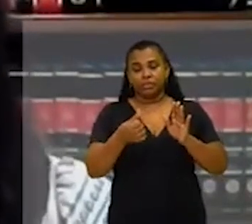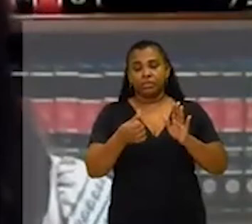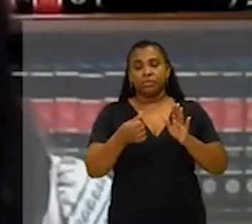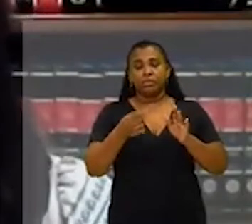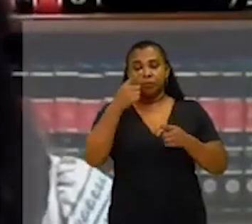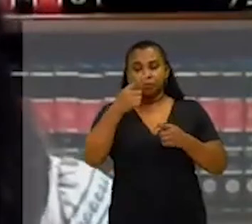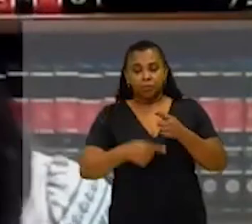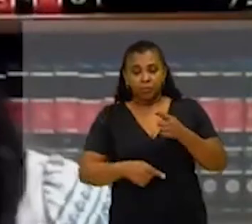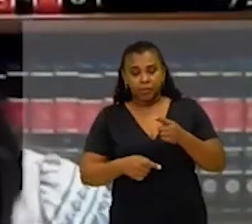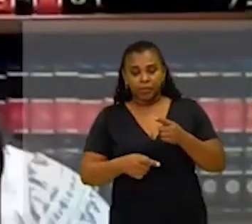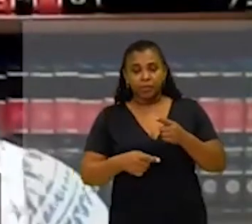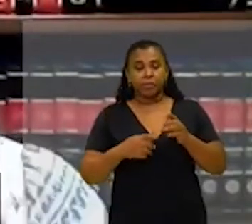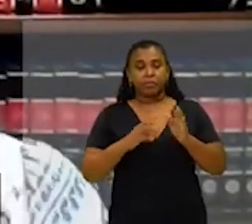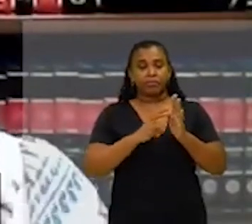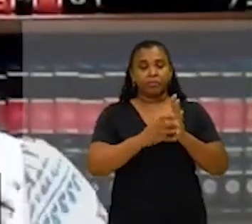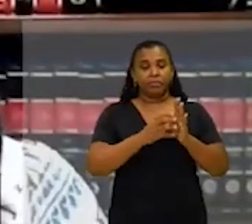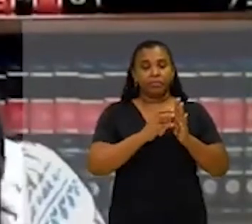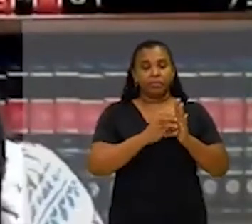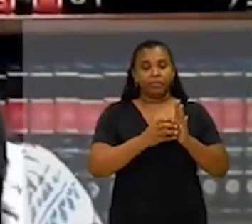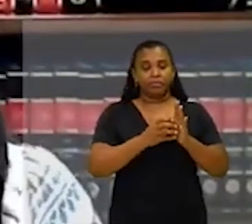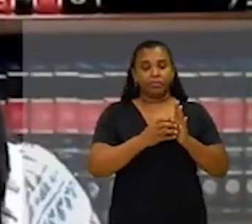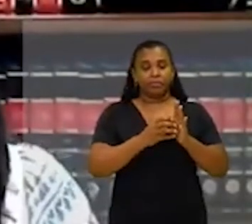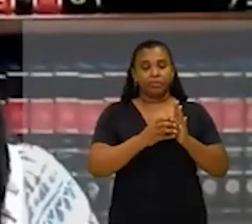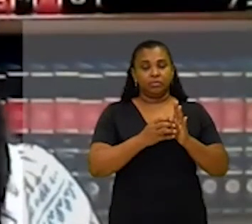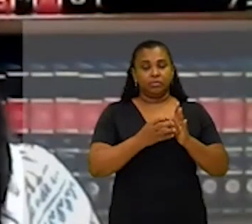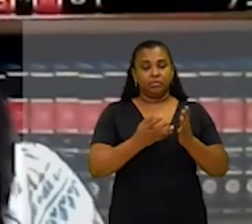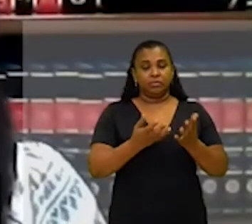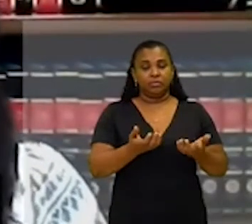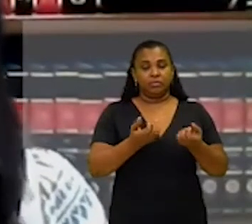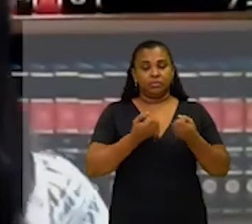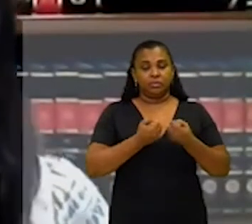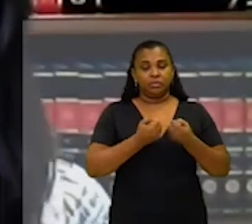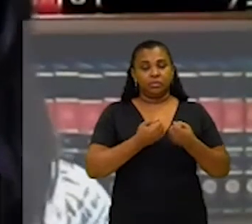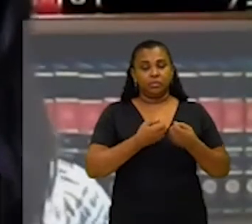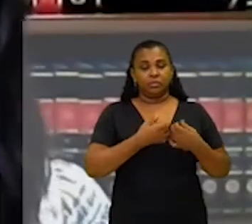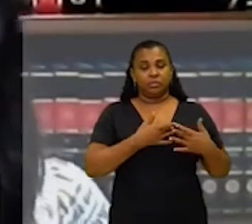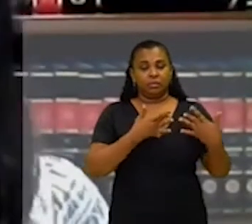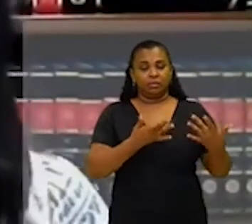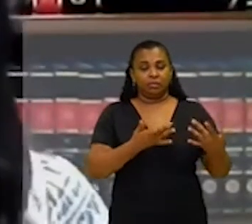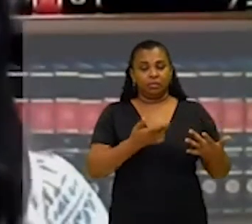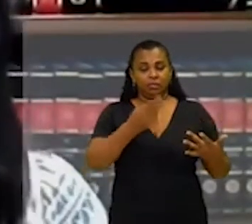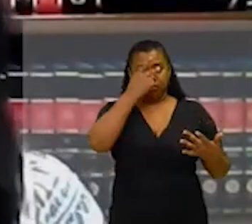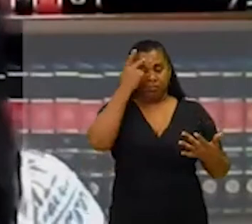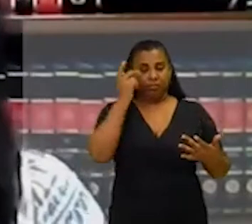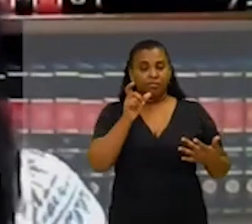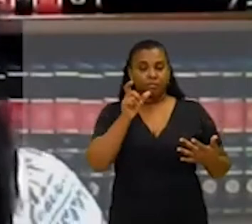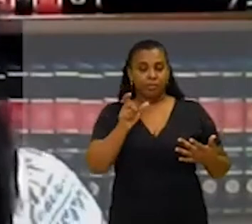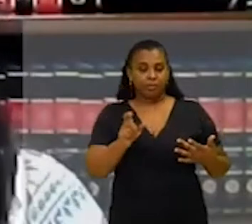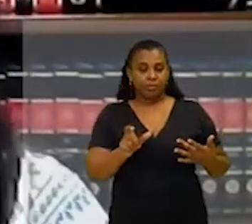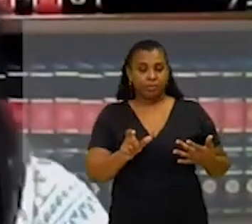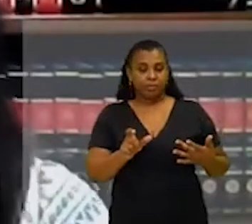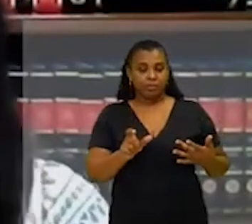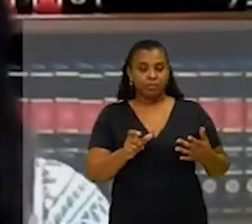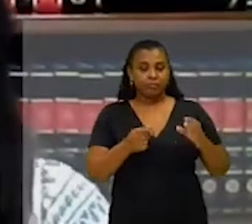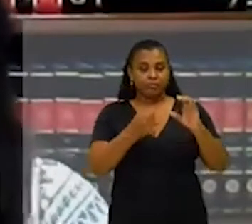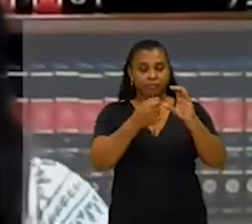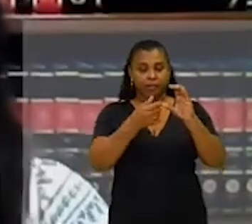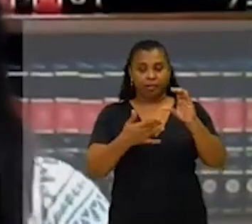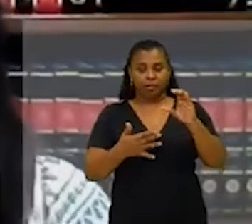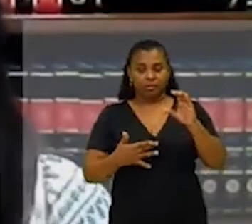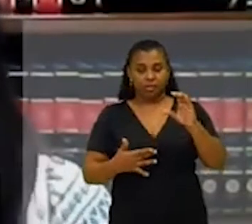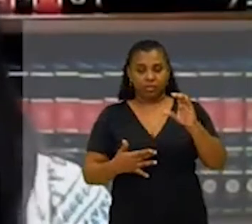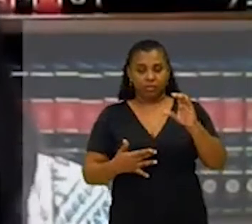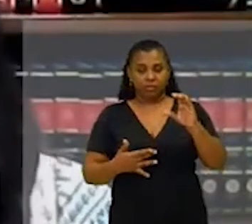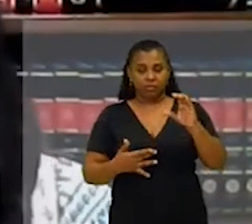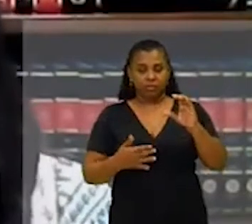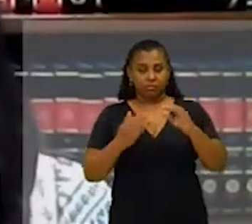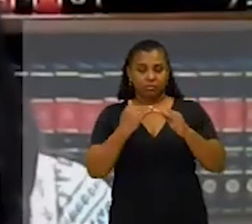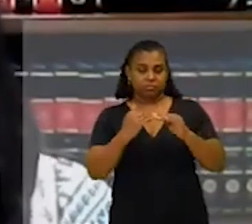eles recebam a doação de pessoas que estejam e classificadas como autoridades desde que essas